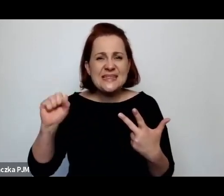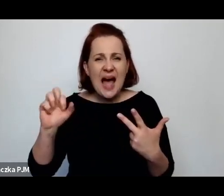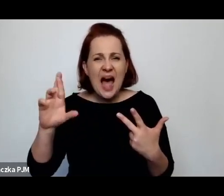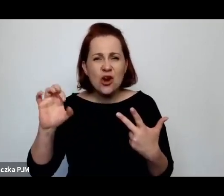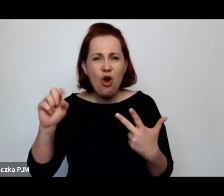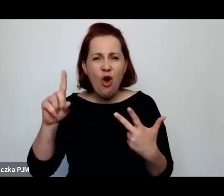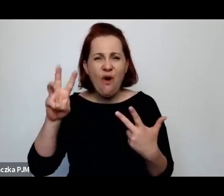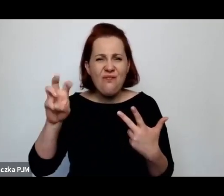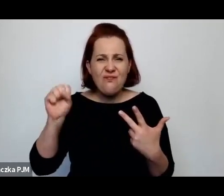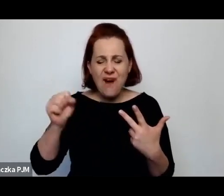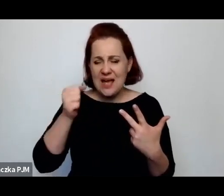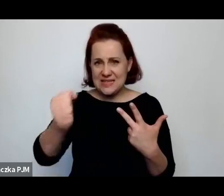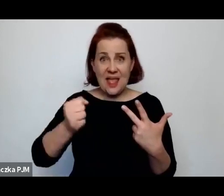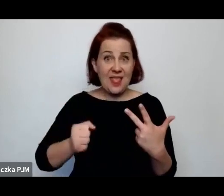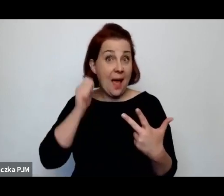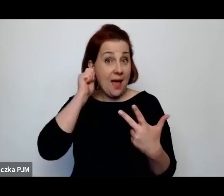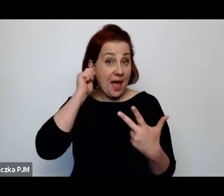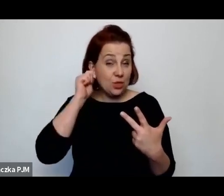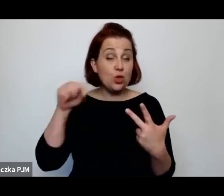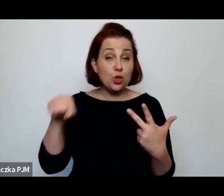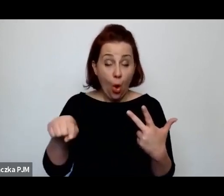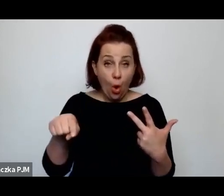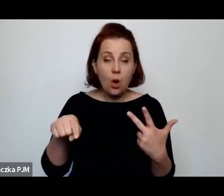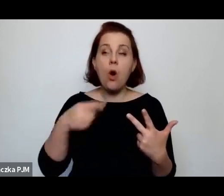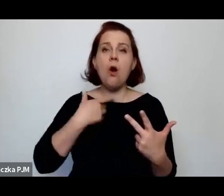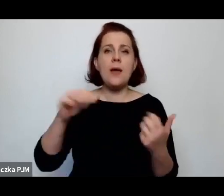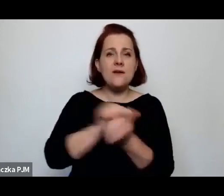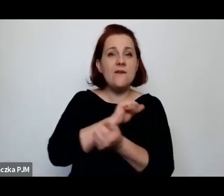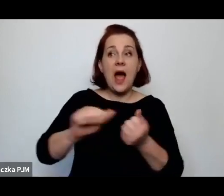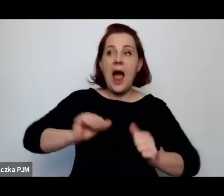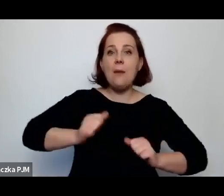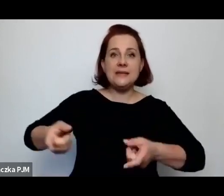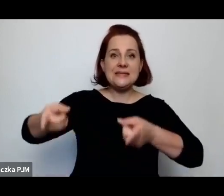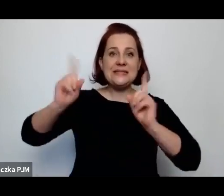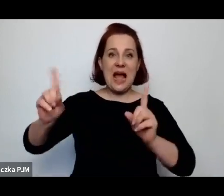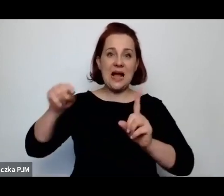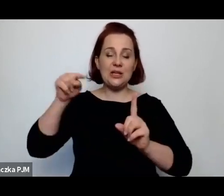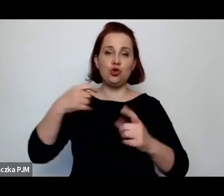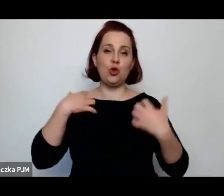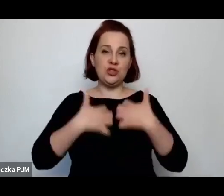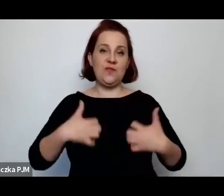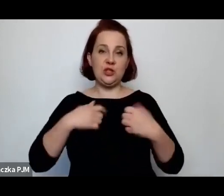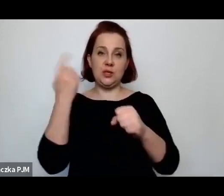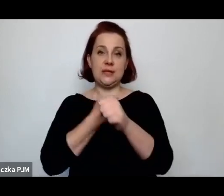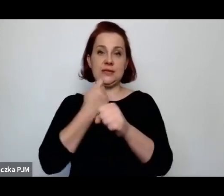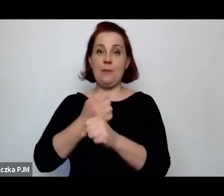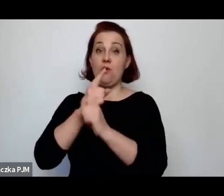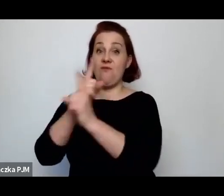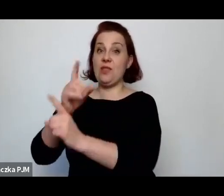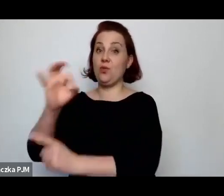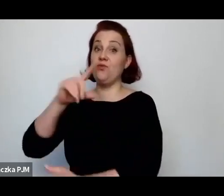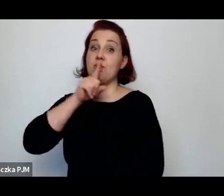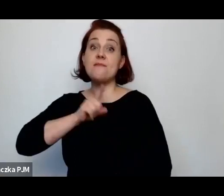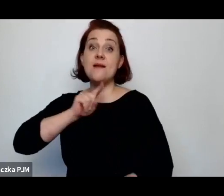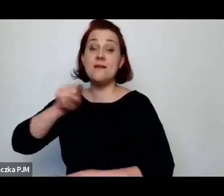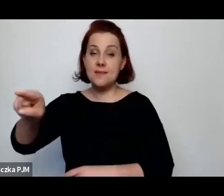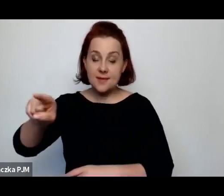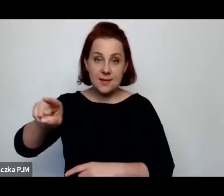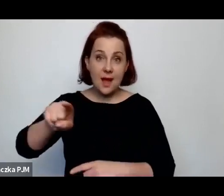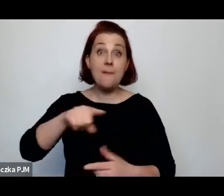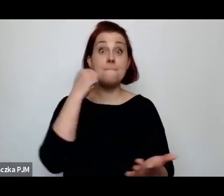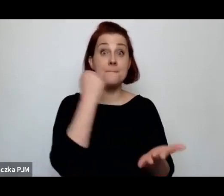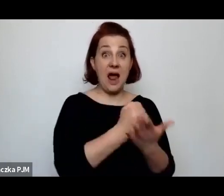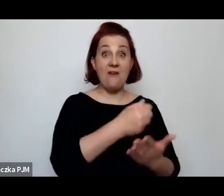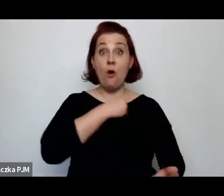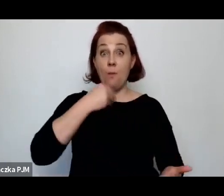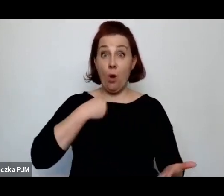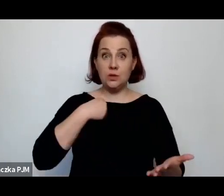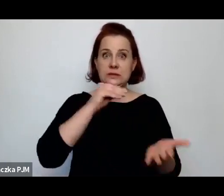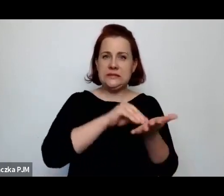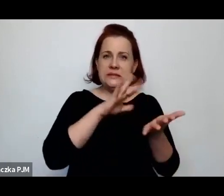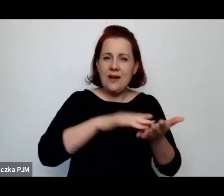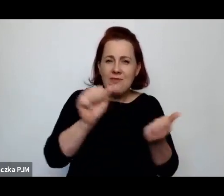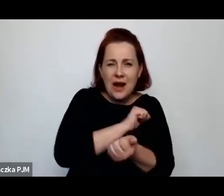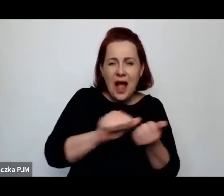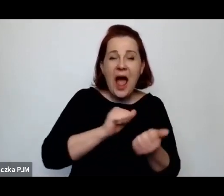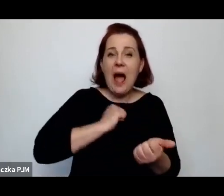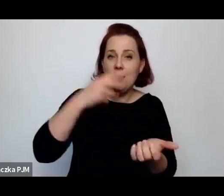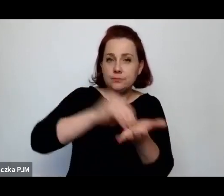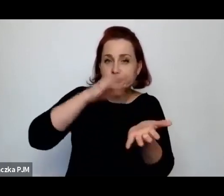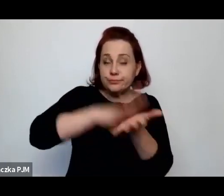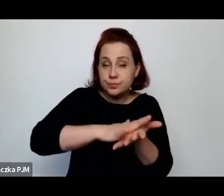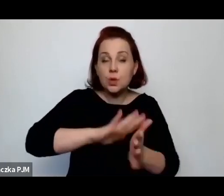zaczęła walczyć o to, żeby zakazać uboju rytualnego w prawie polskim i w 36 roku